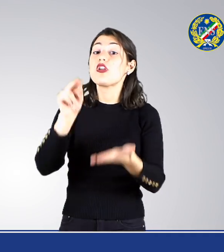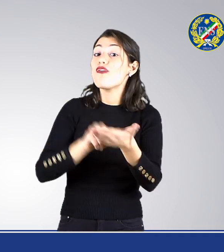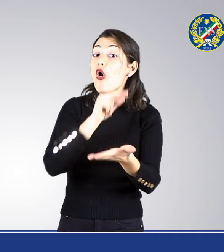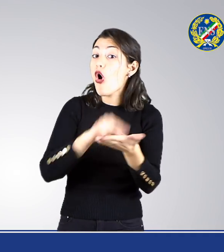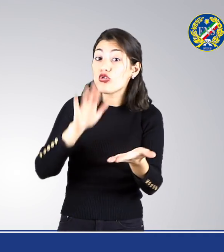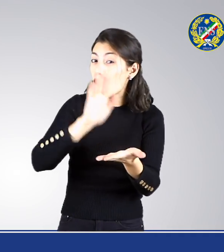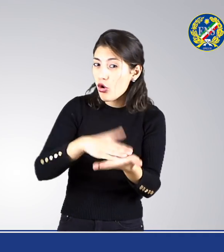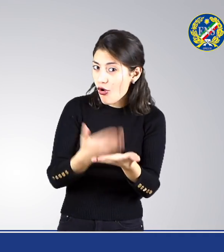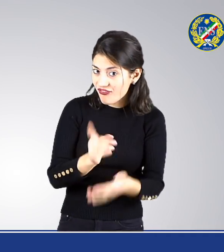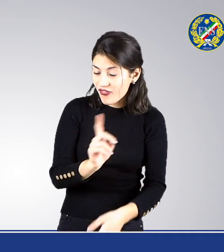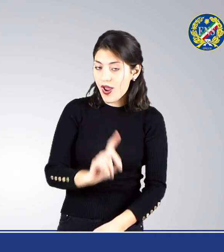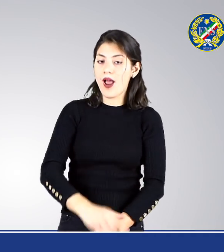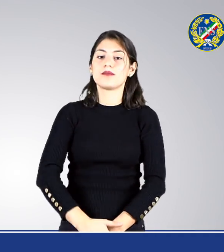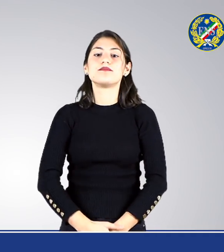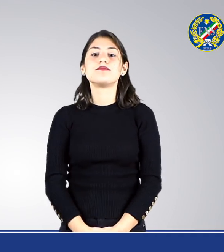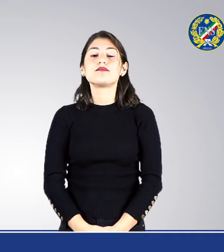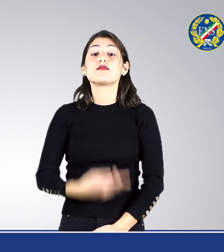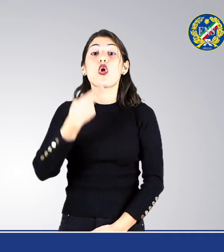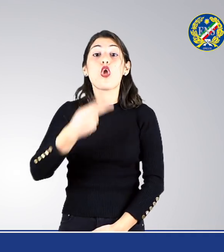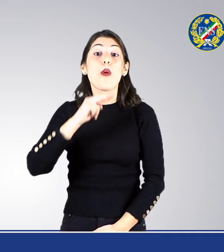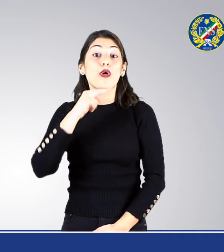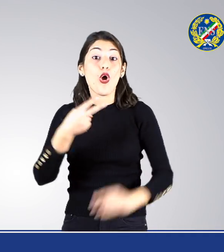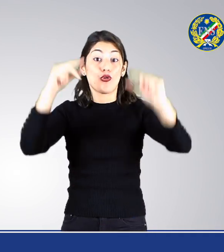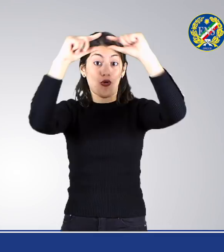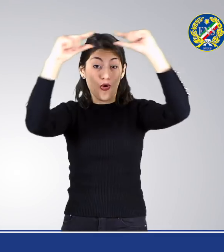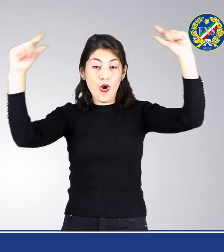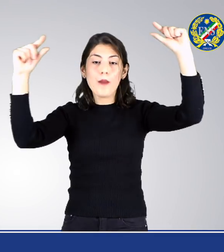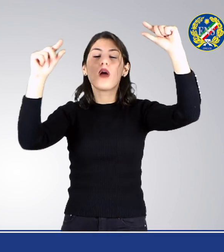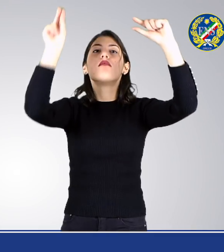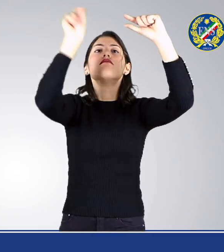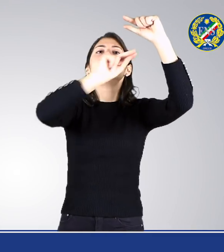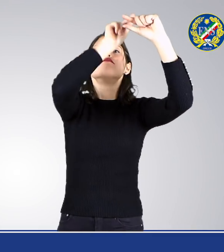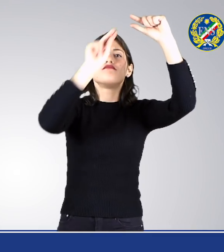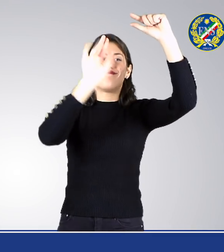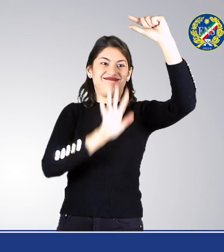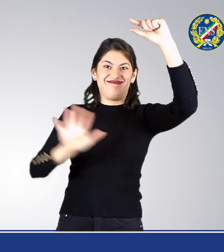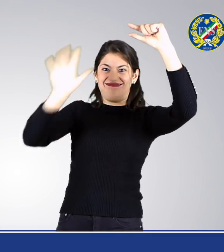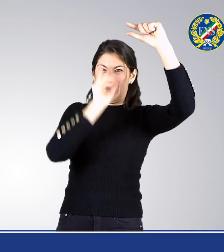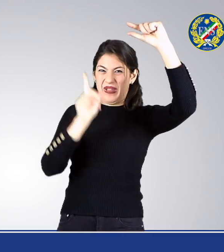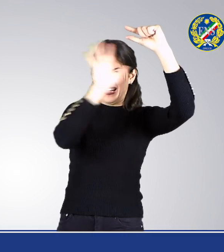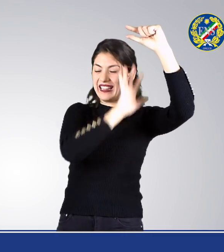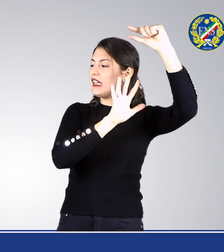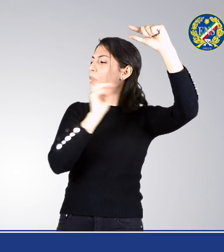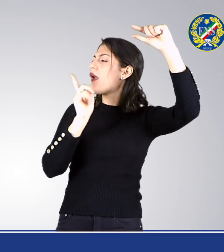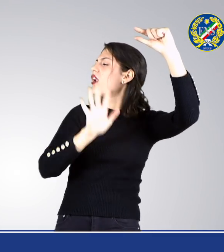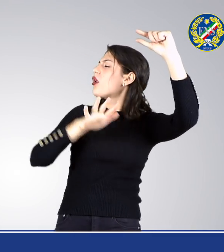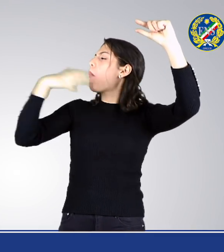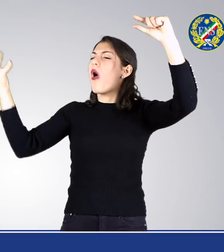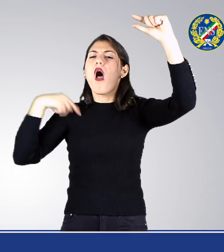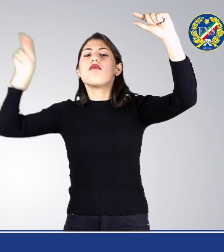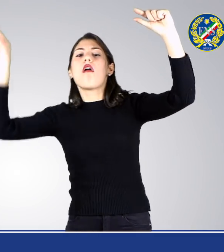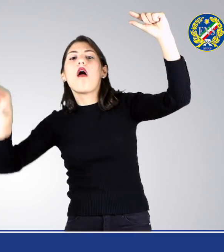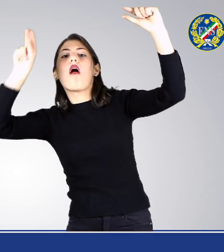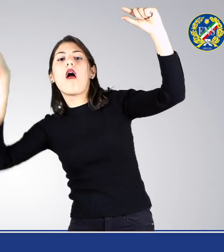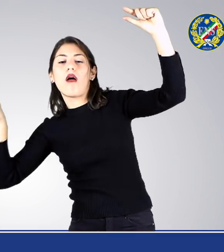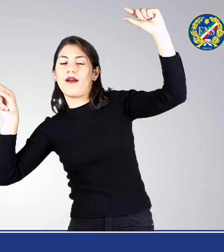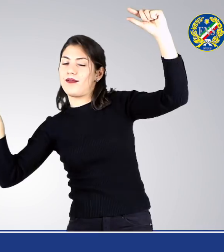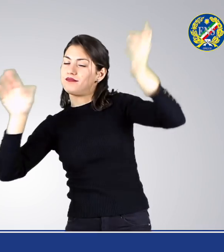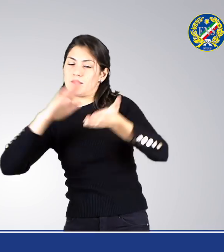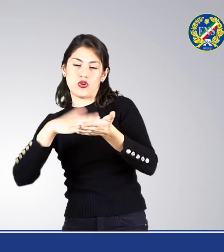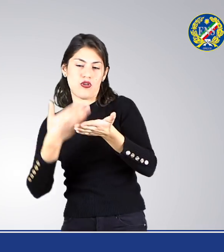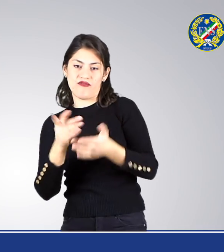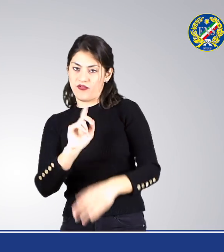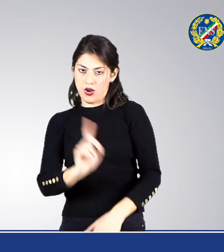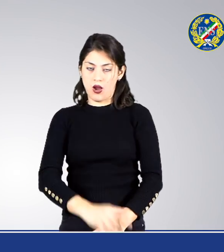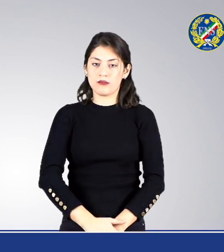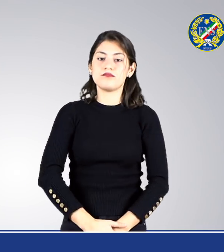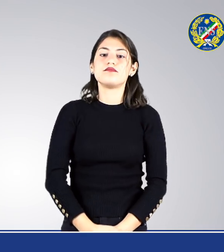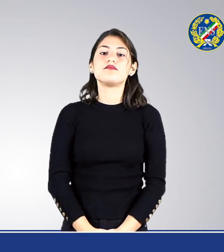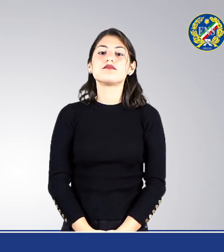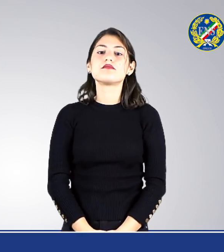Il voto non è valido quando l'elettore vota un candidato uninominale e una lista collegata a un altro candidato.